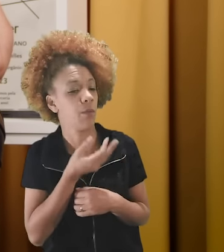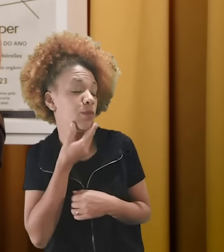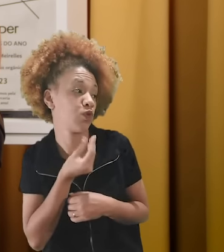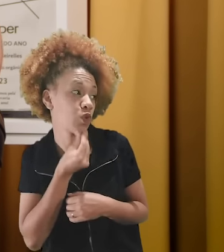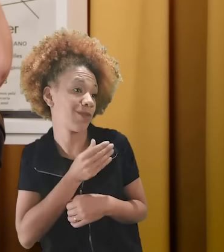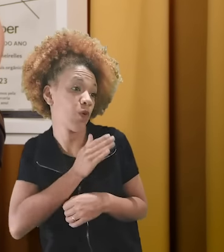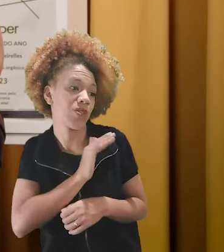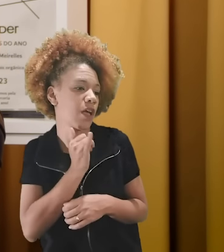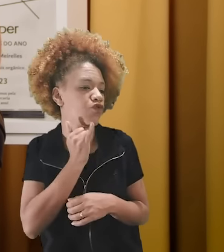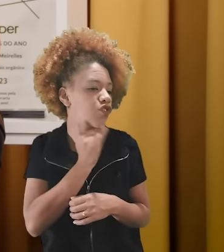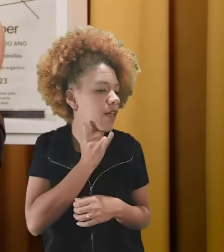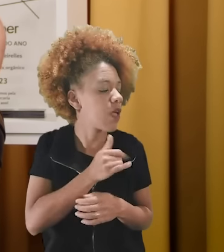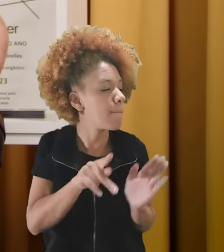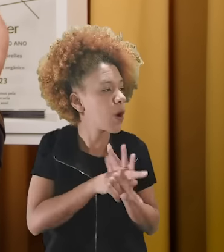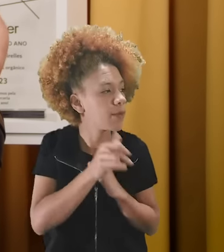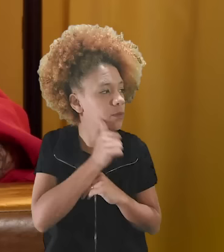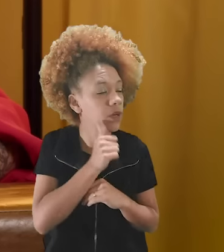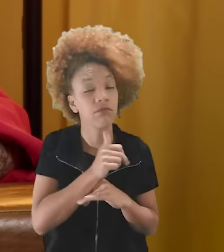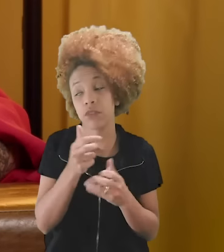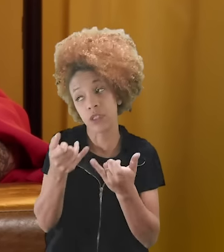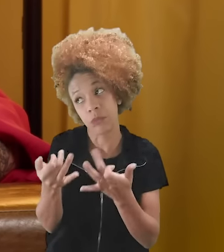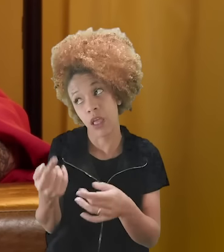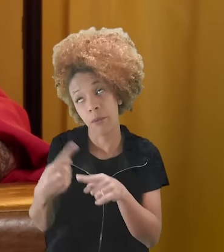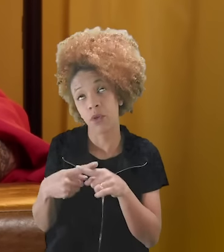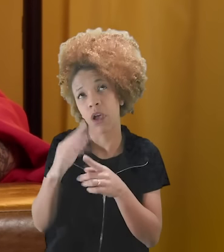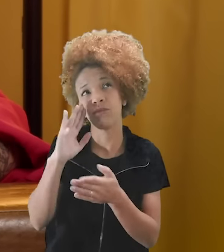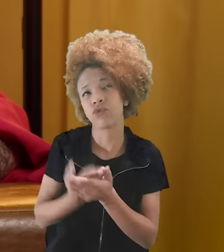os homens não gostarem de narração feminina é o que eu falei eu acredito que seja mais um negócio